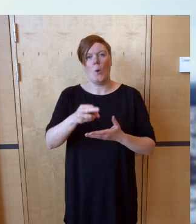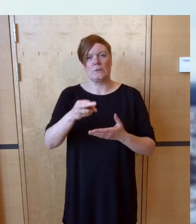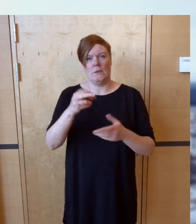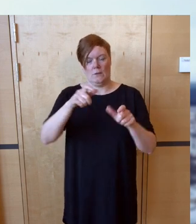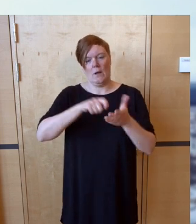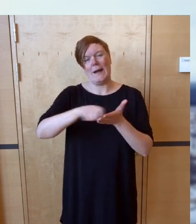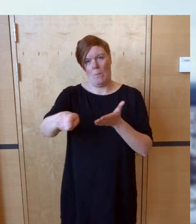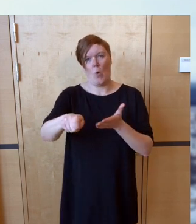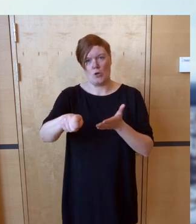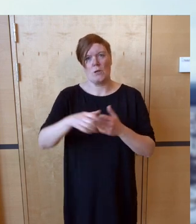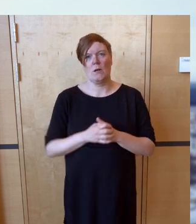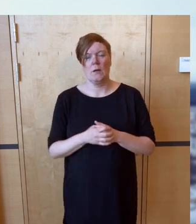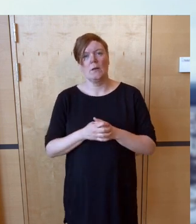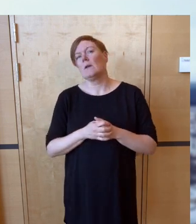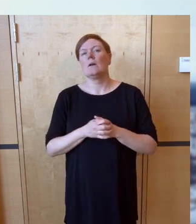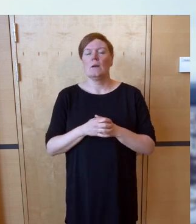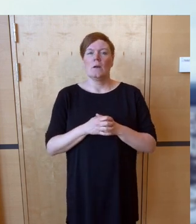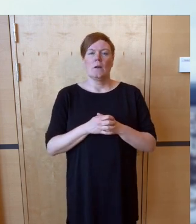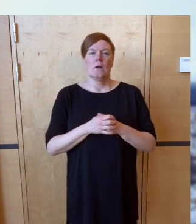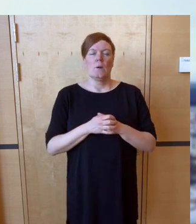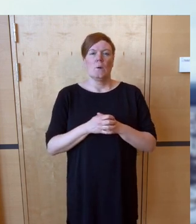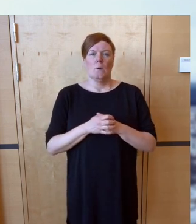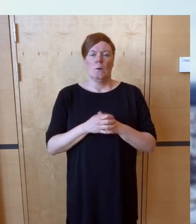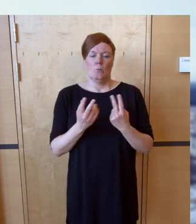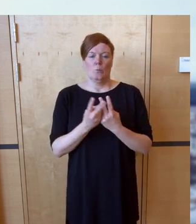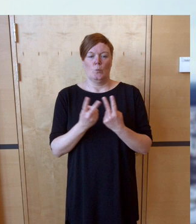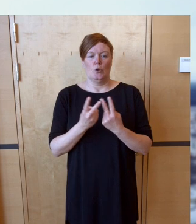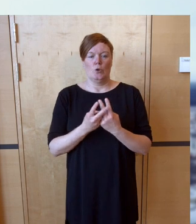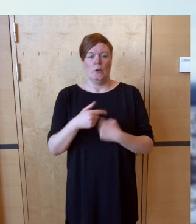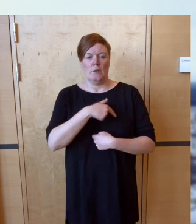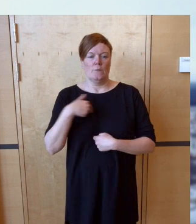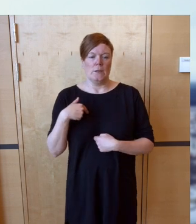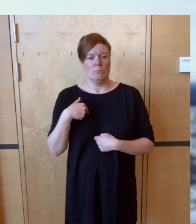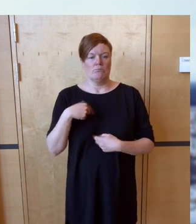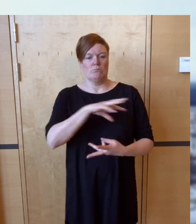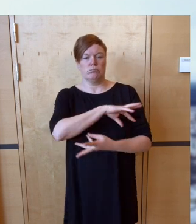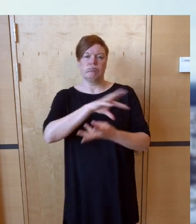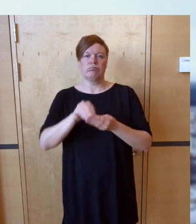Men nu är det så att vi blir gör en total bedömning men det är framförallt de närmsta